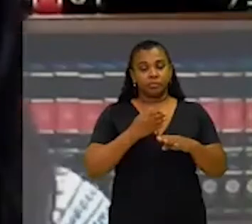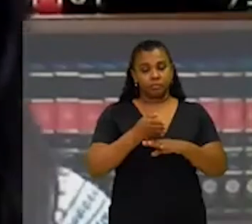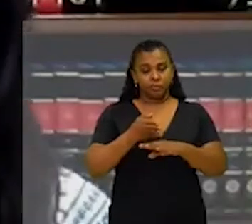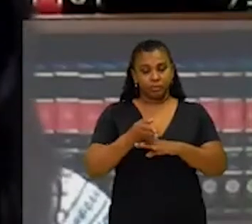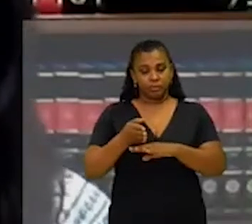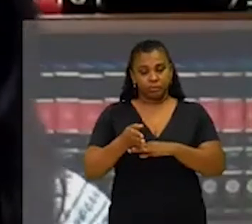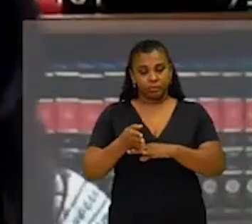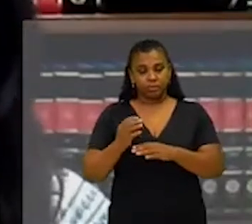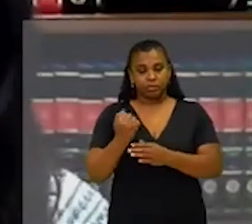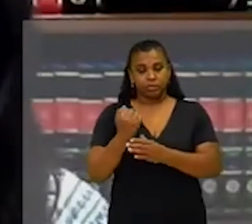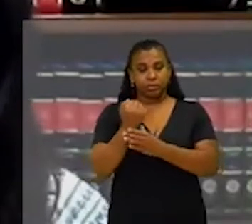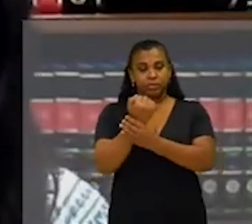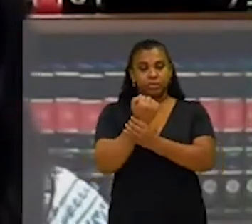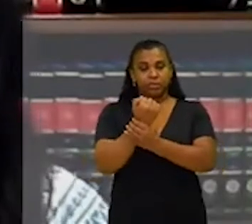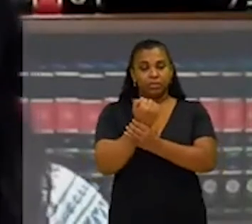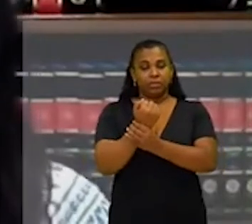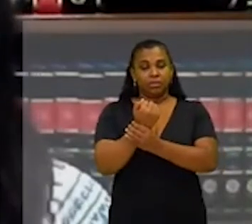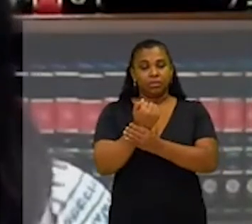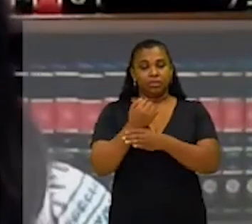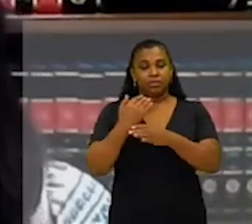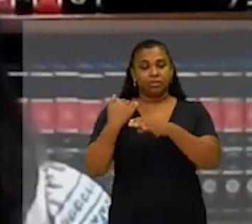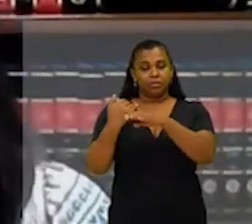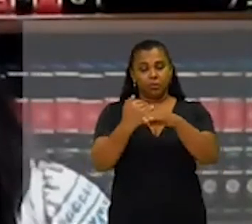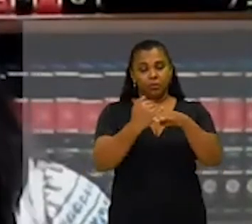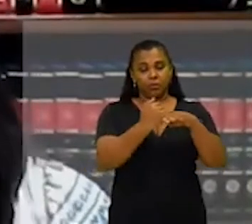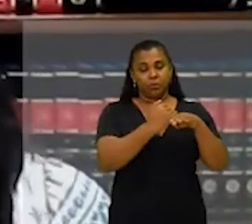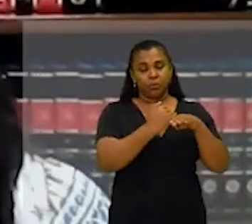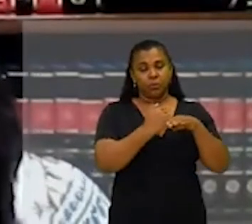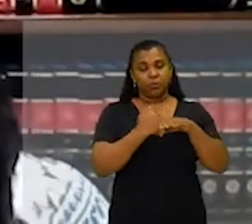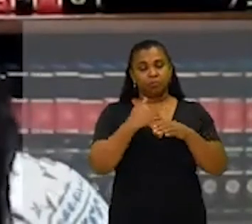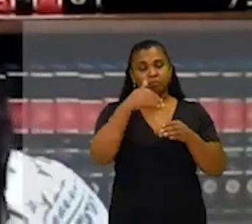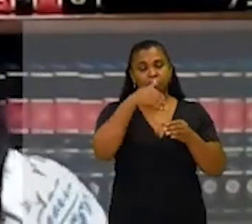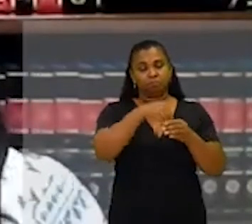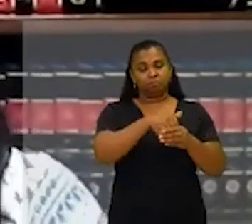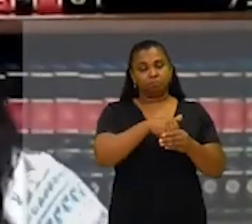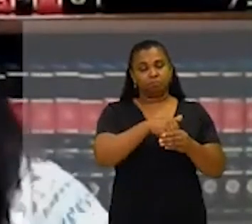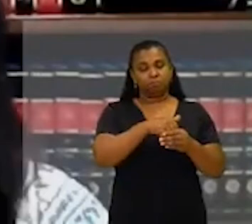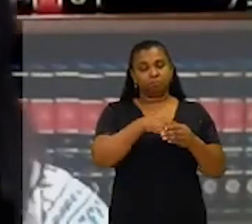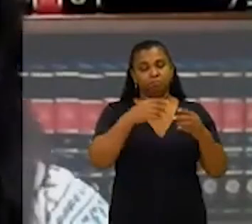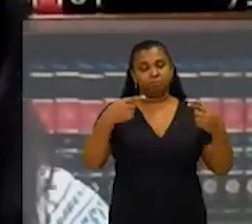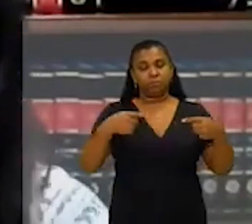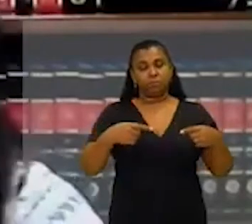máxima igualdade na disputa eleitoral e também e somente a transparente a professora te dava